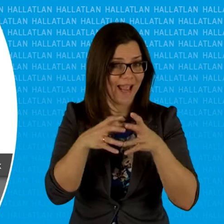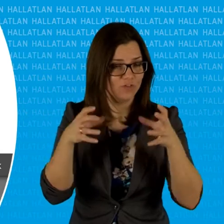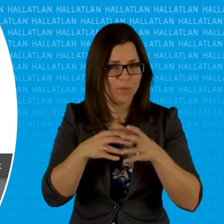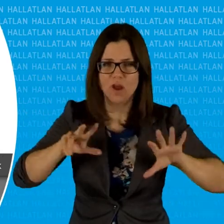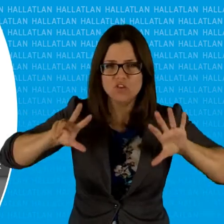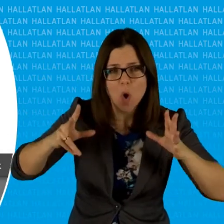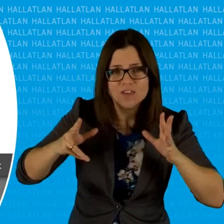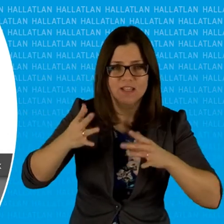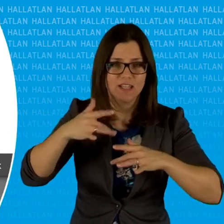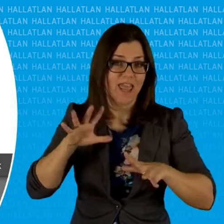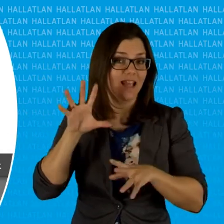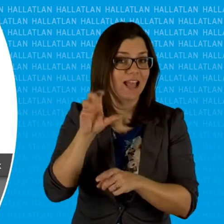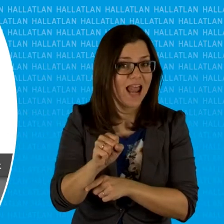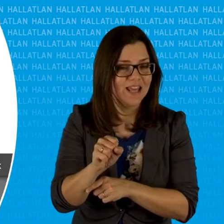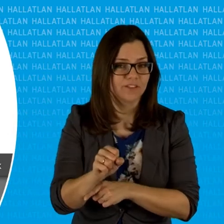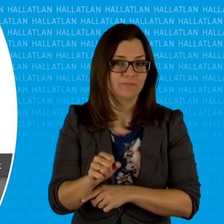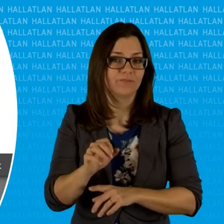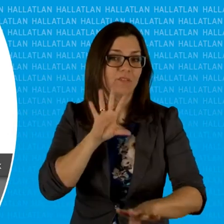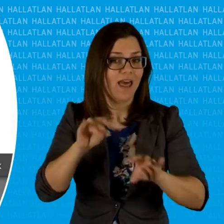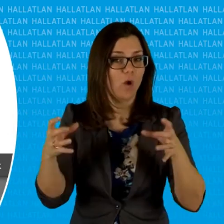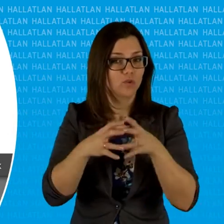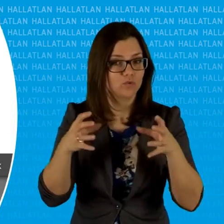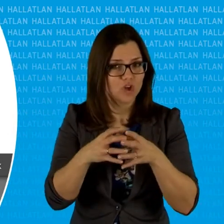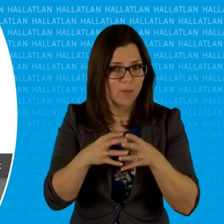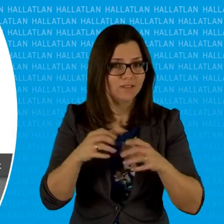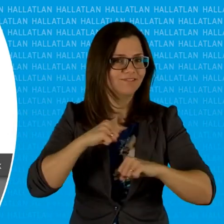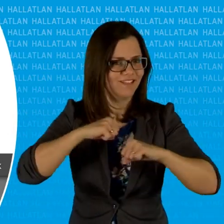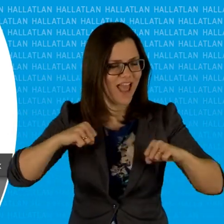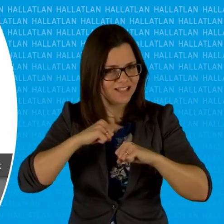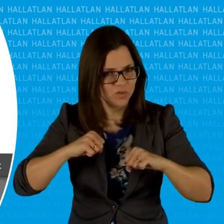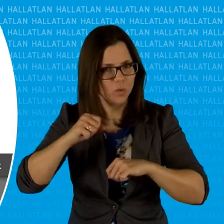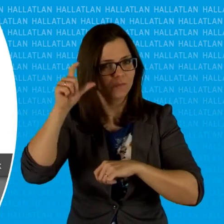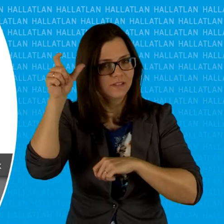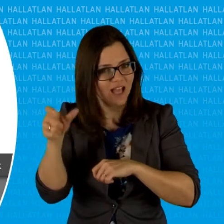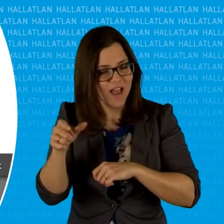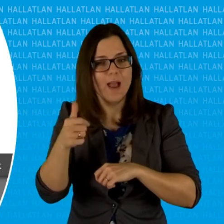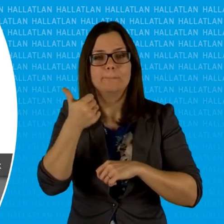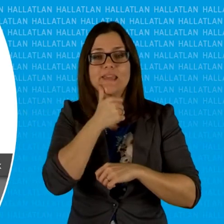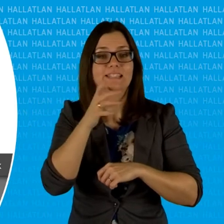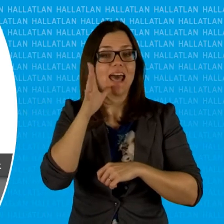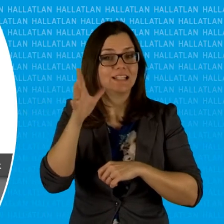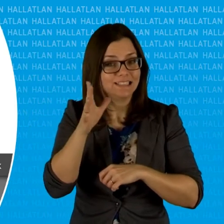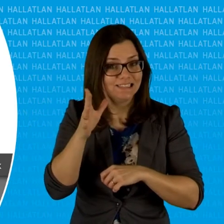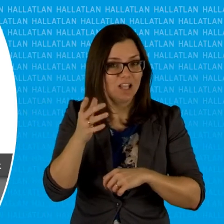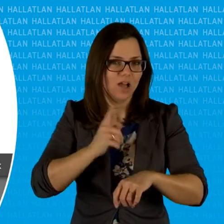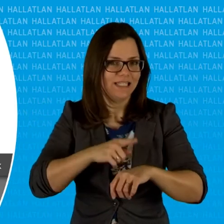a csapat a nyolcadik helyen végzett. A válogatott csapat edzéseit Péter Krisztina tartja